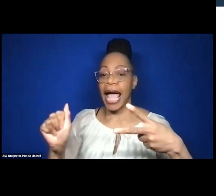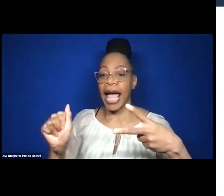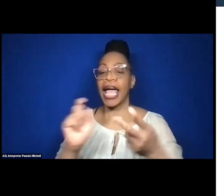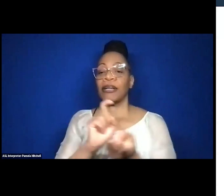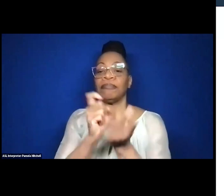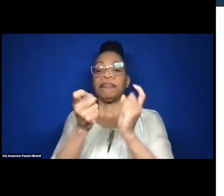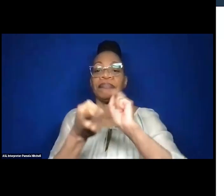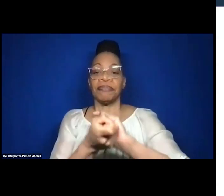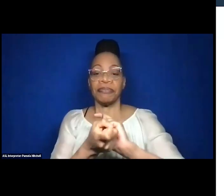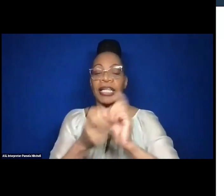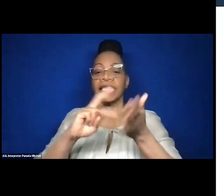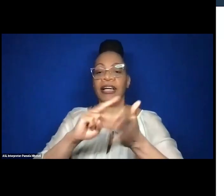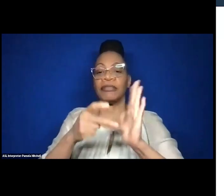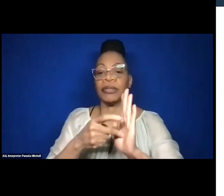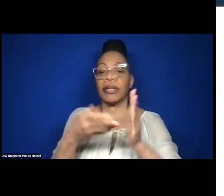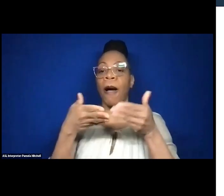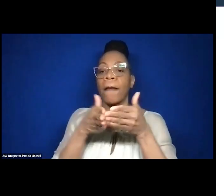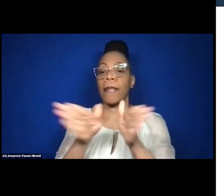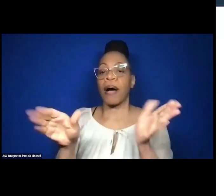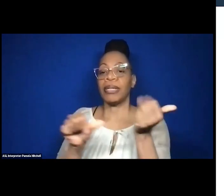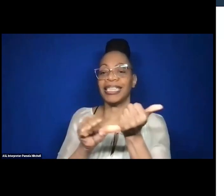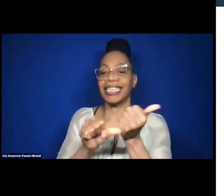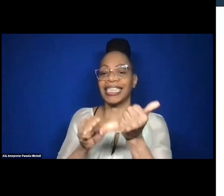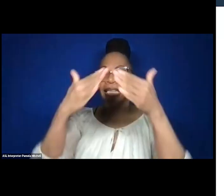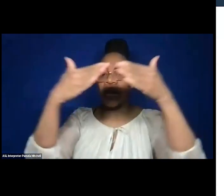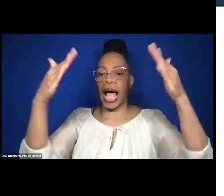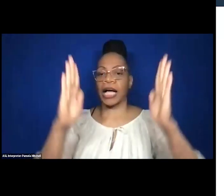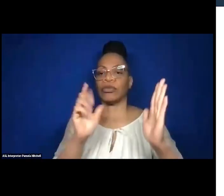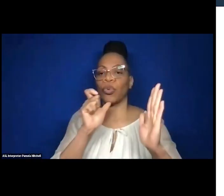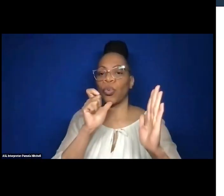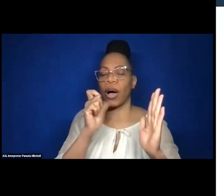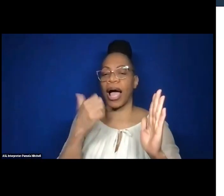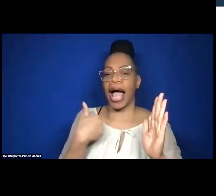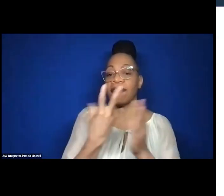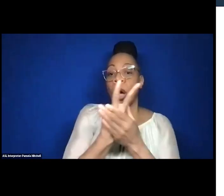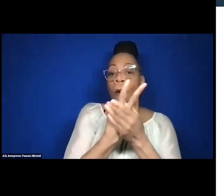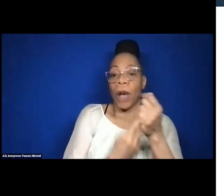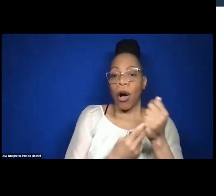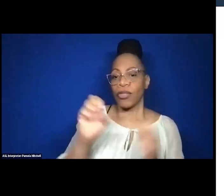de un hogar de asistencia pública para que sea uno que tenga tanto un solicitante o beneficiario de SSI